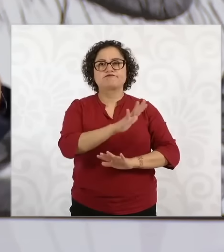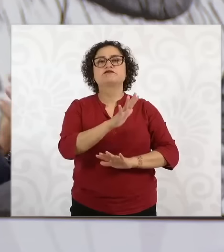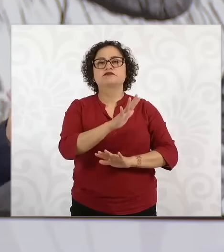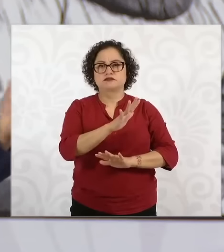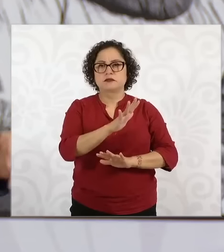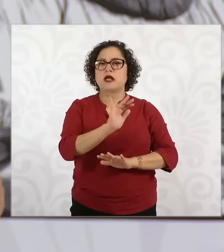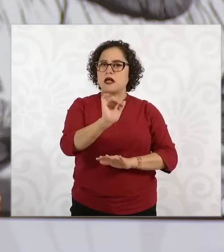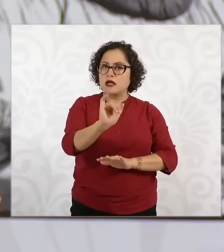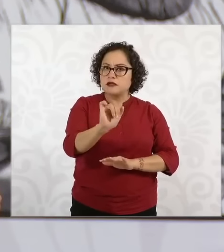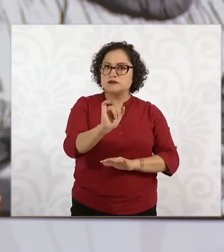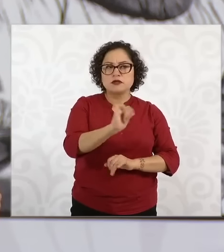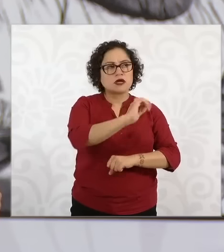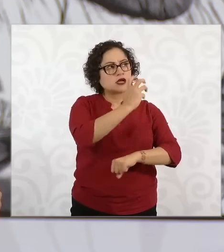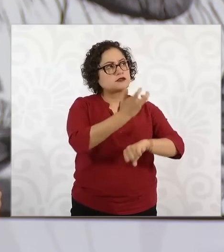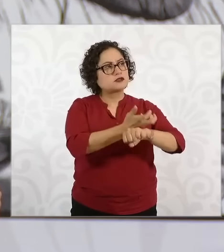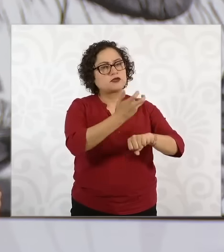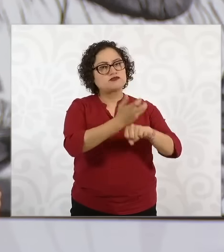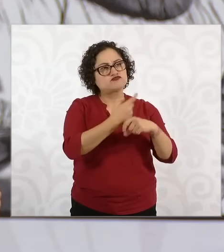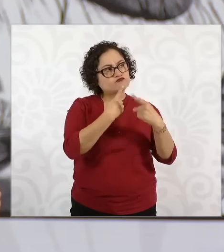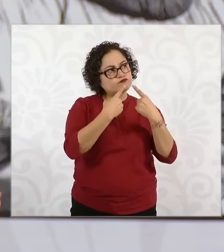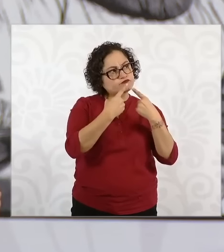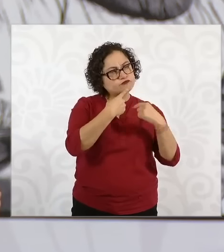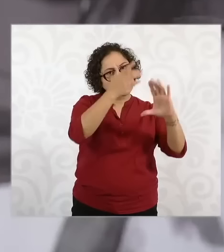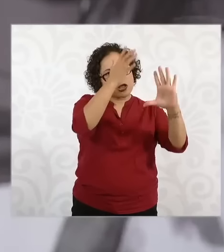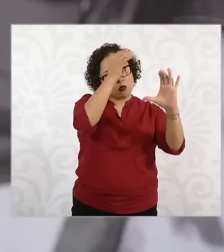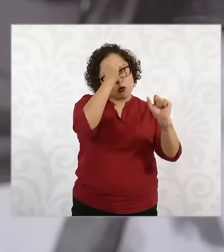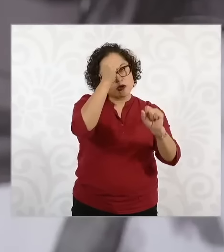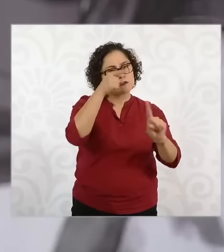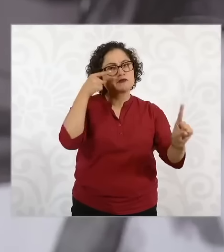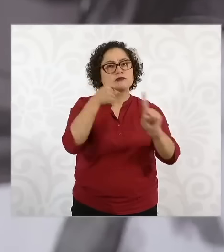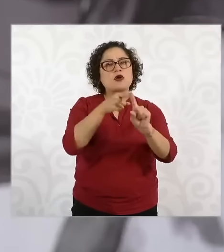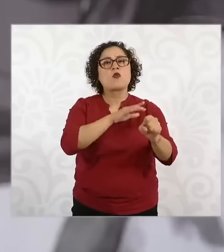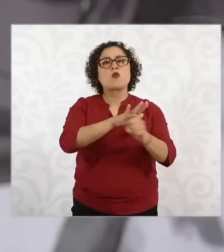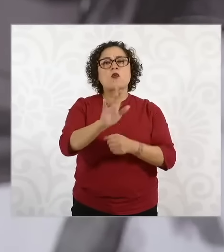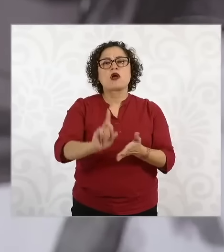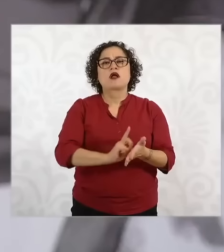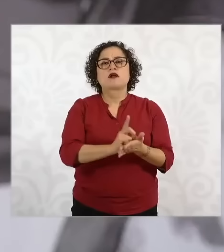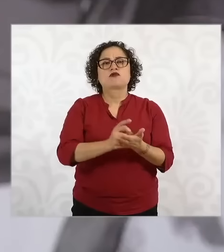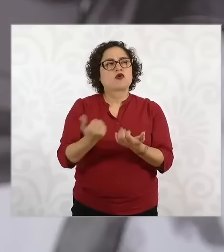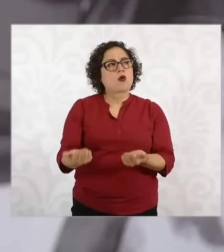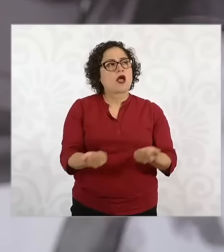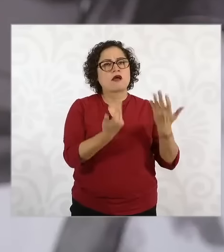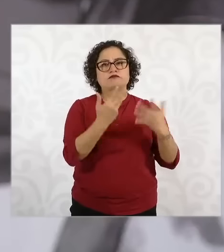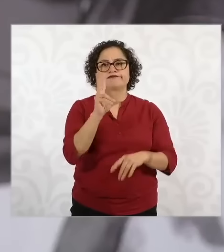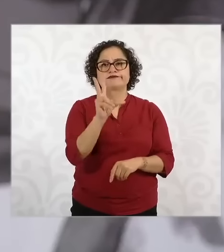evitar que llegue droga a los Estados Unidos, hasta por razones humanitarias.